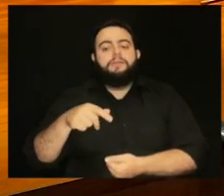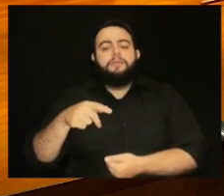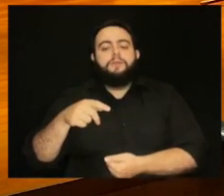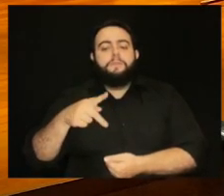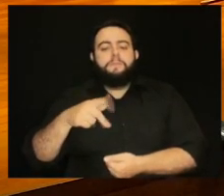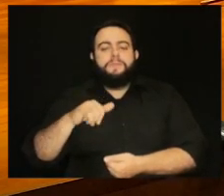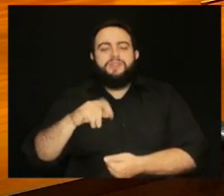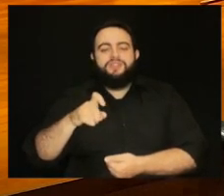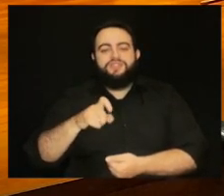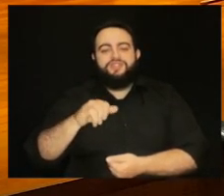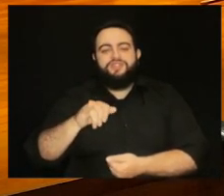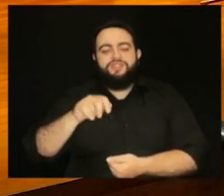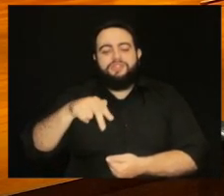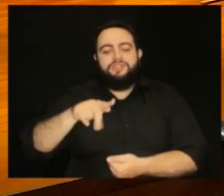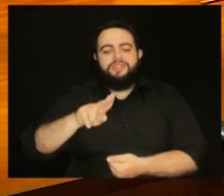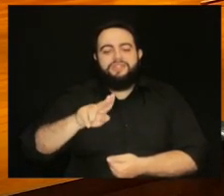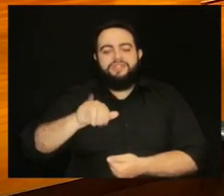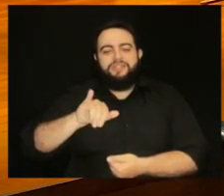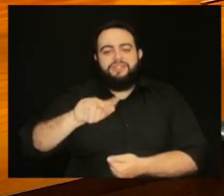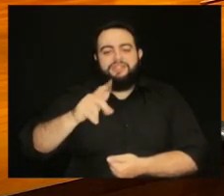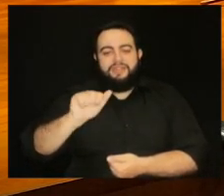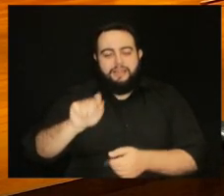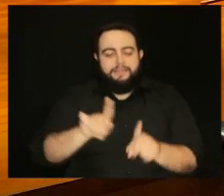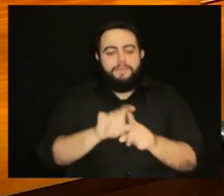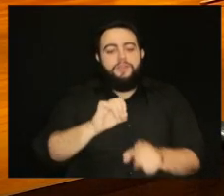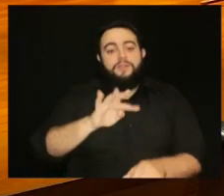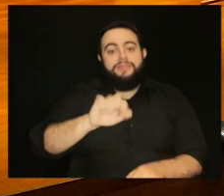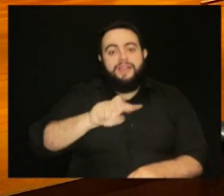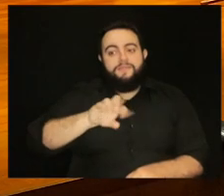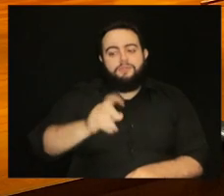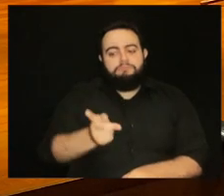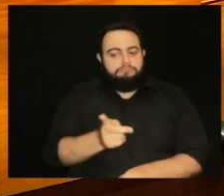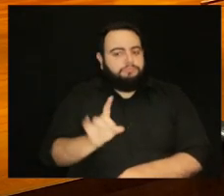para vocês terem ideia da importância que o Octávio Dutra teve nacional inclusive nesses